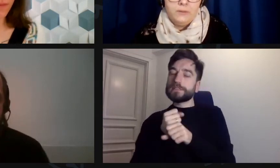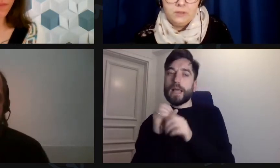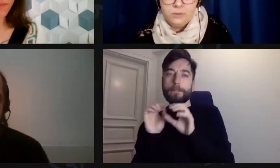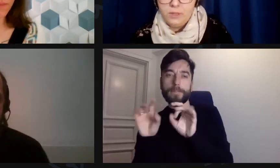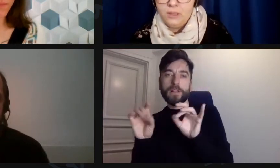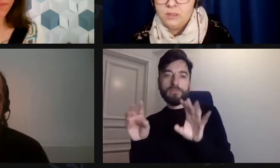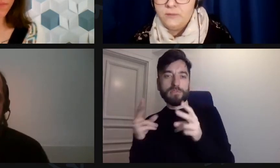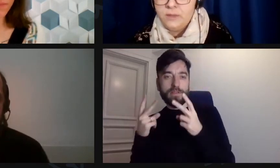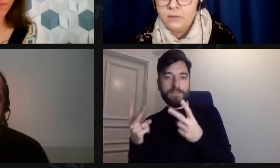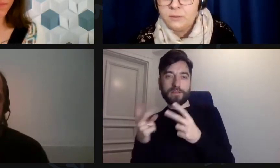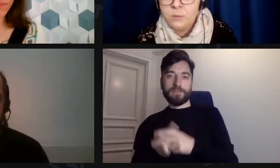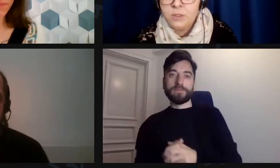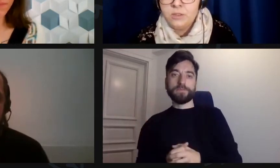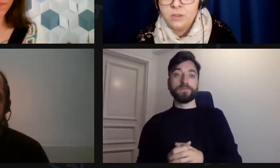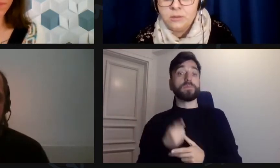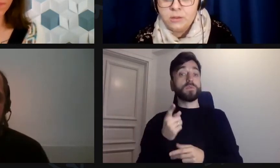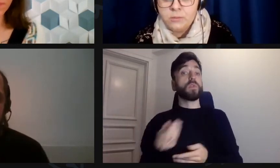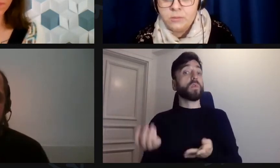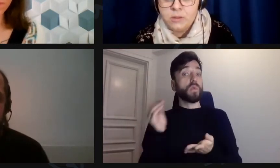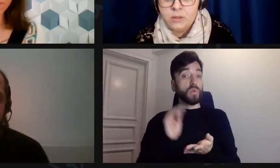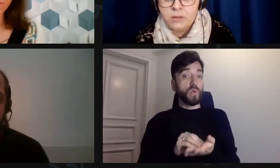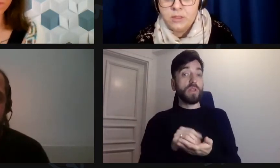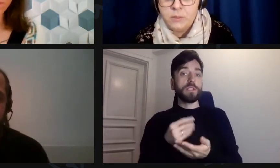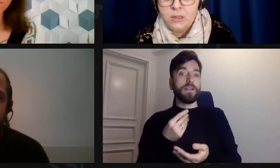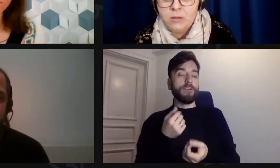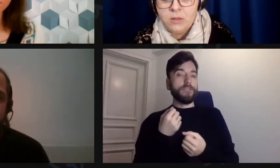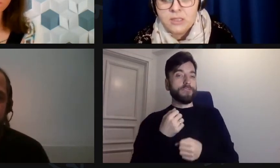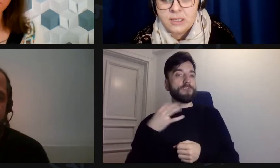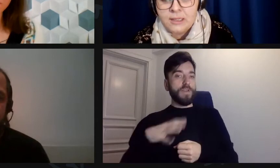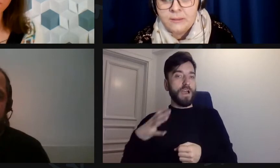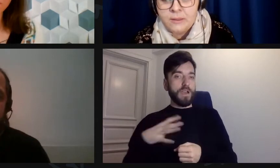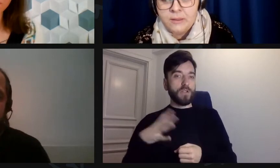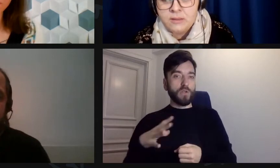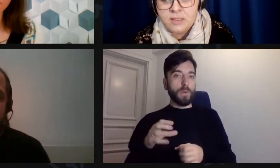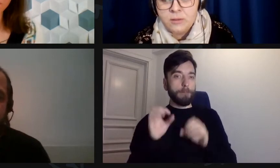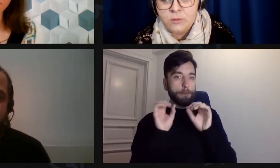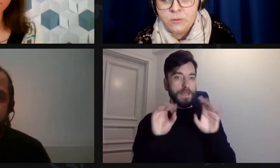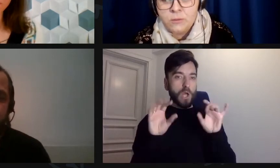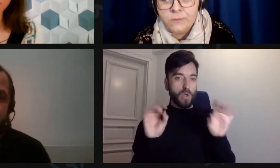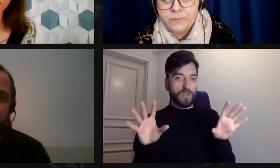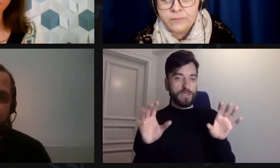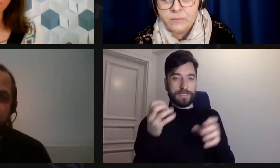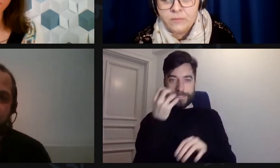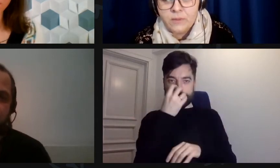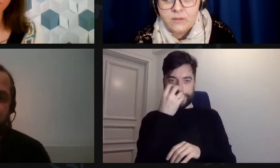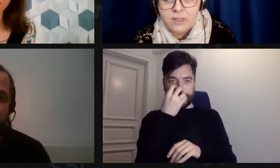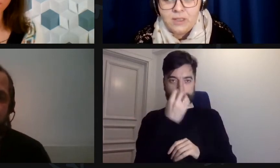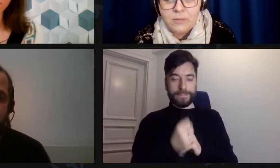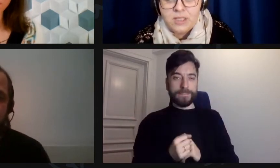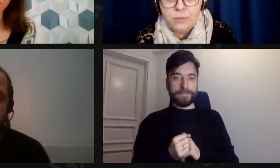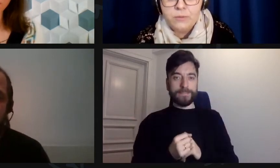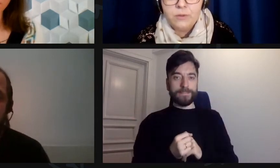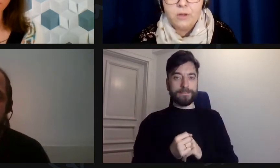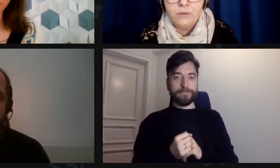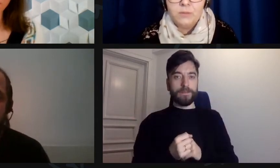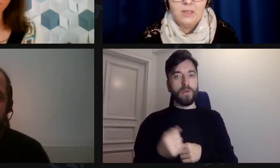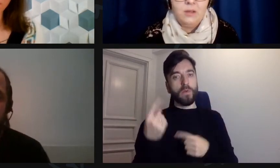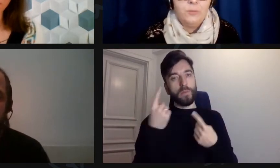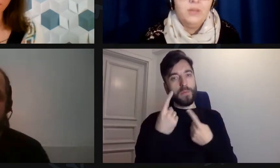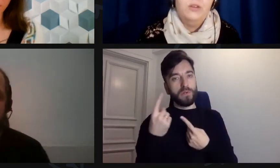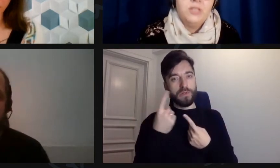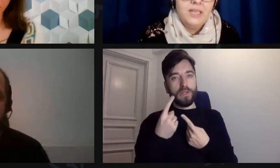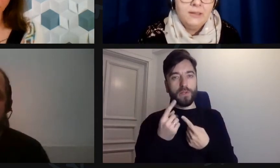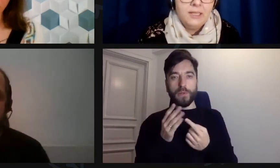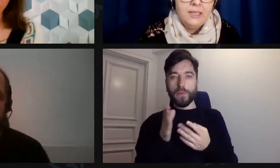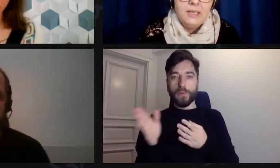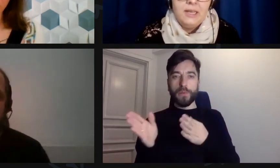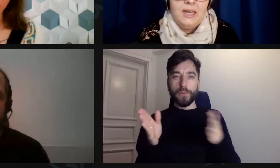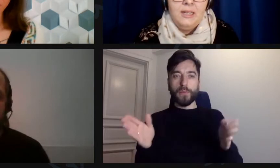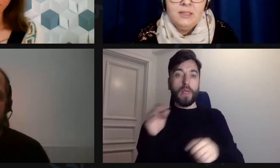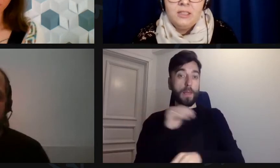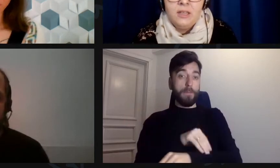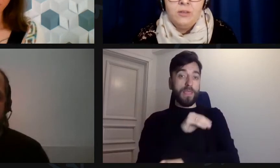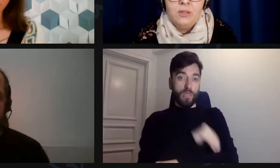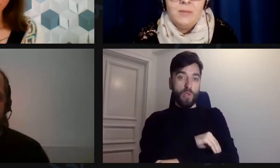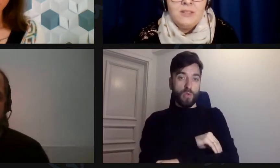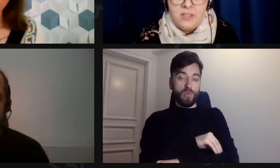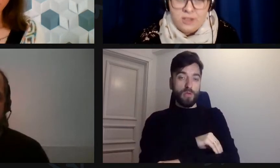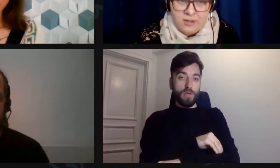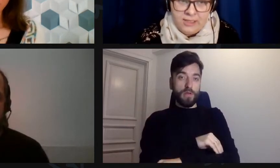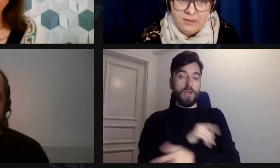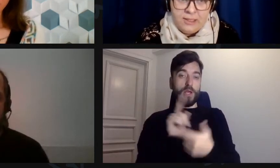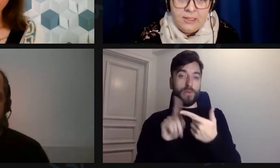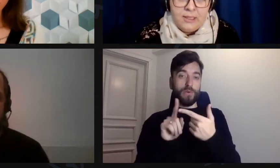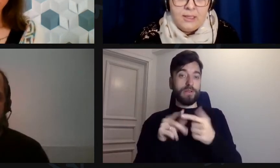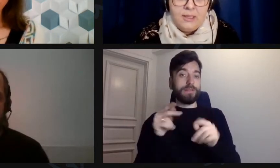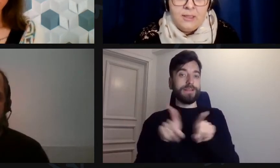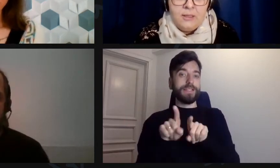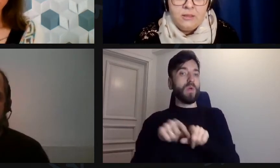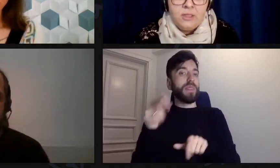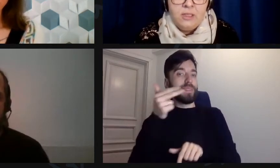Katarzyna - ja myślę Pawle, że tutaj też warto wspomnieć o tej pedagogice cyrku jako metodzie ale i temacie szkoleń,